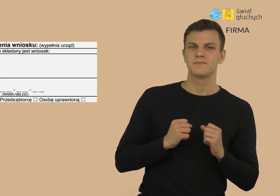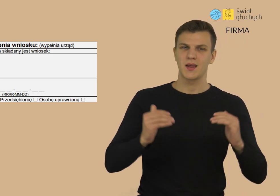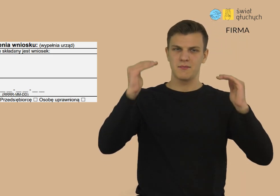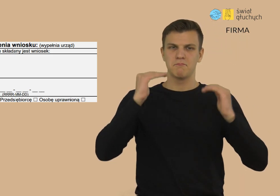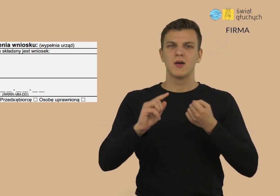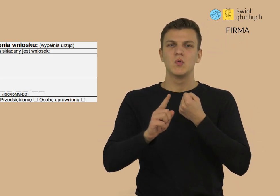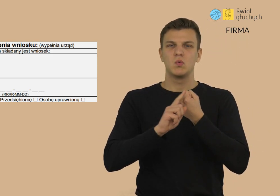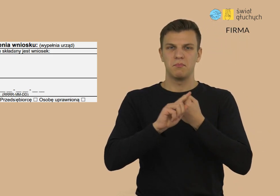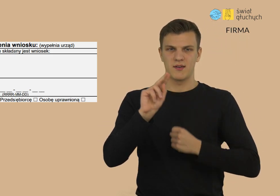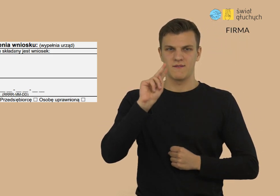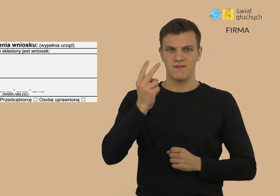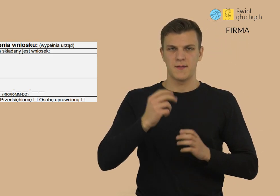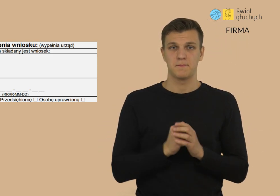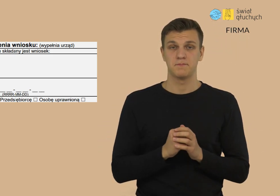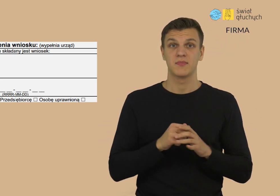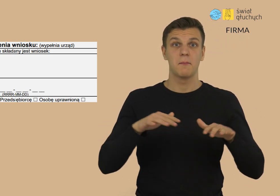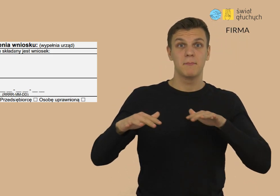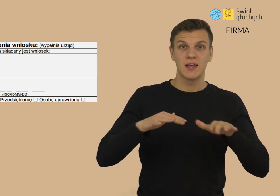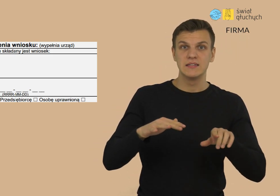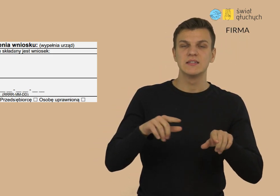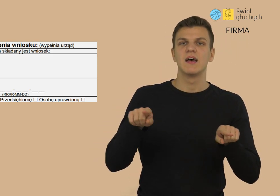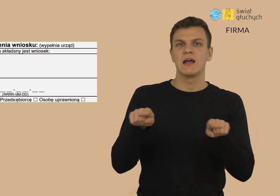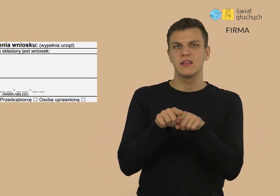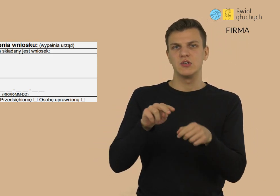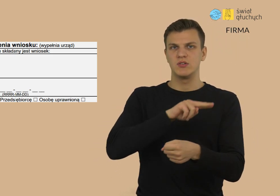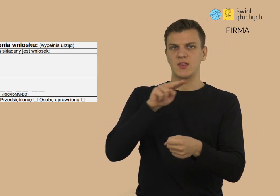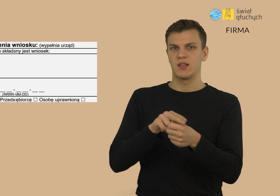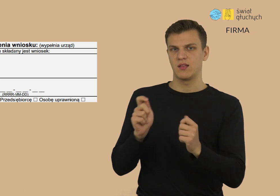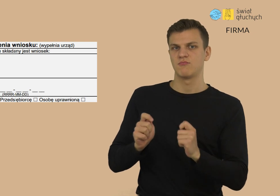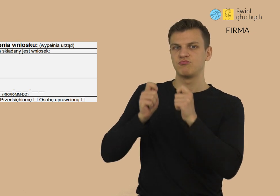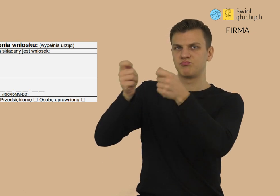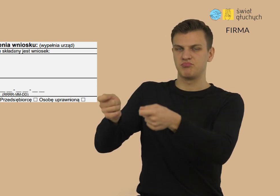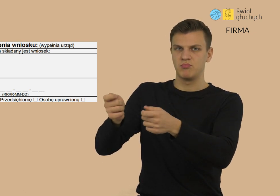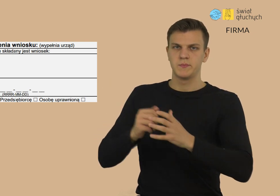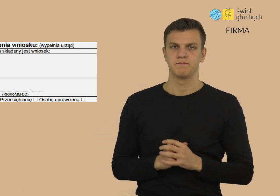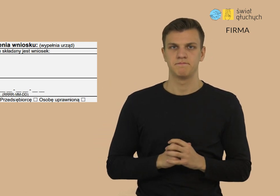Przechodzimy dalej – 2 punkt. 2. Miejsce i data złożenia wniosku.